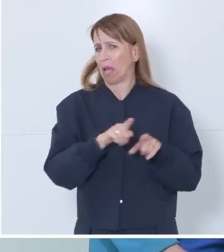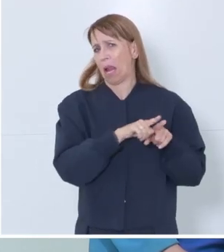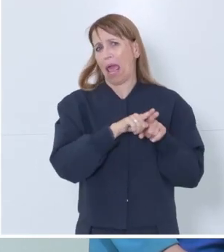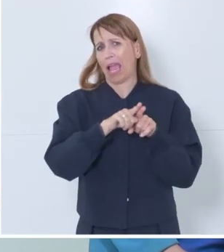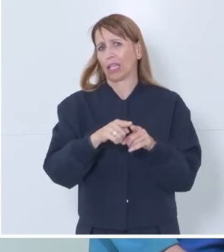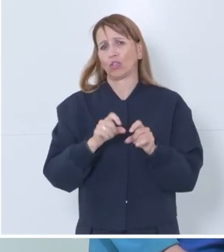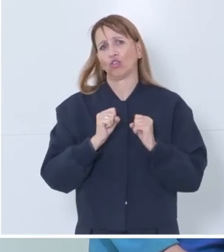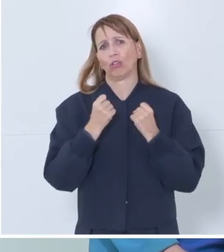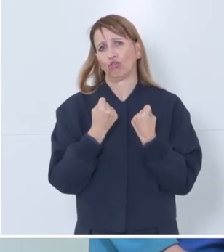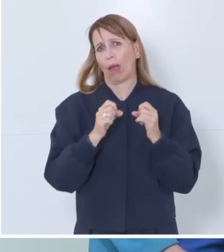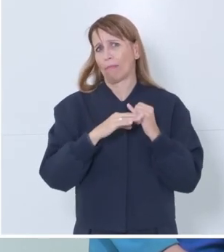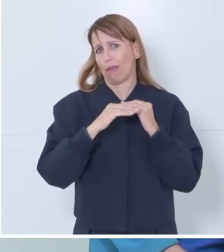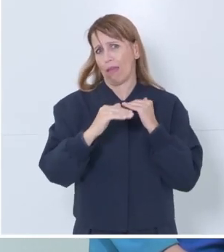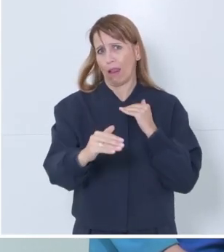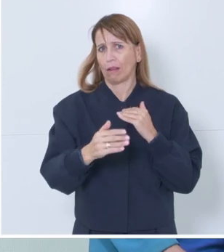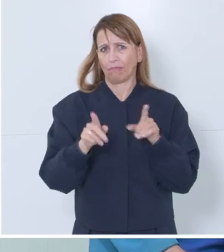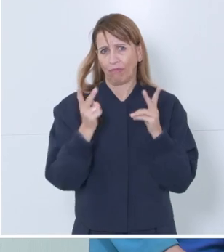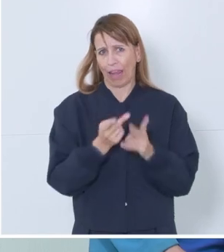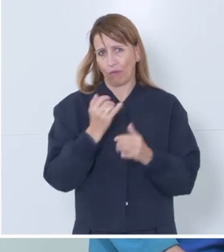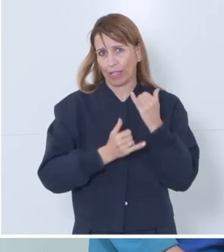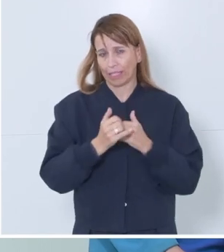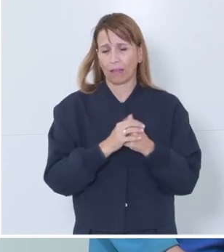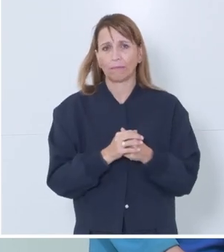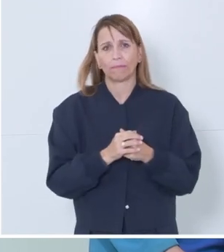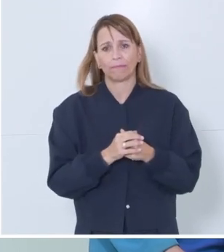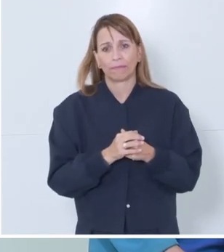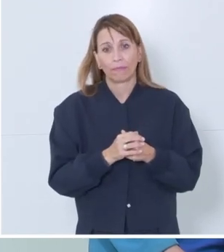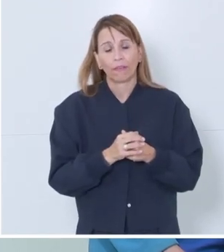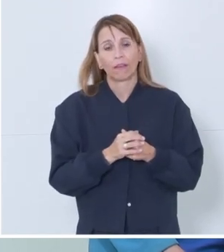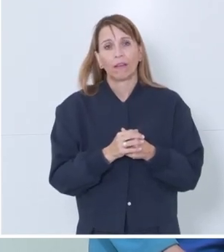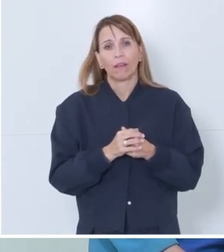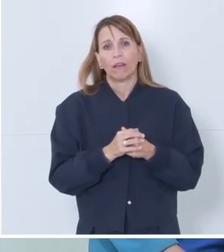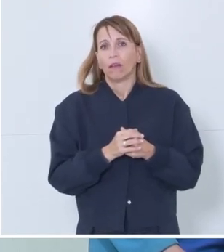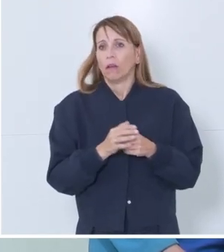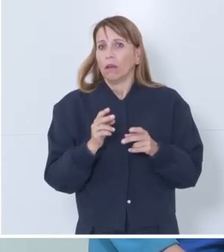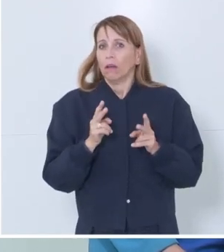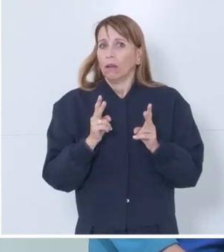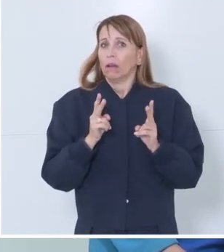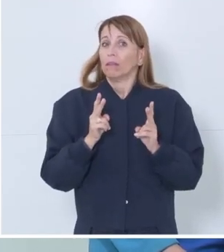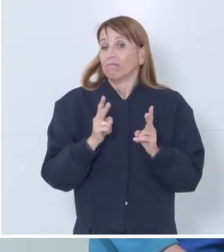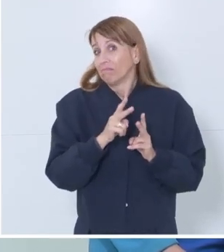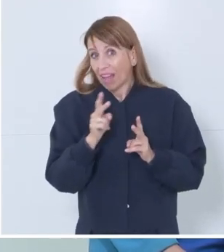im Vergleich zum letzten Mal. Wir können gut noch den ein oder anderen Zivildiener brauchen,